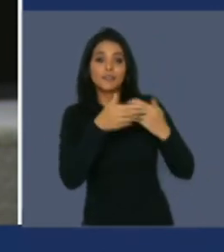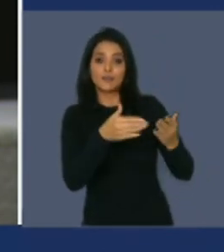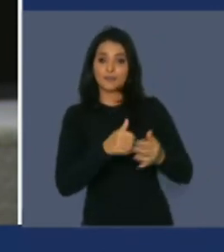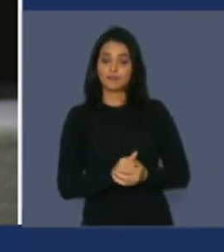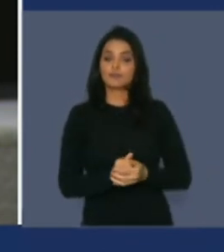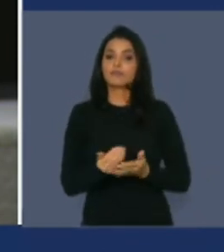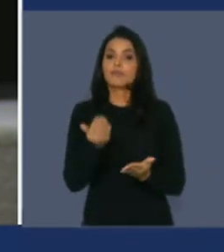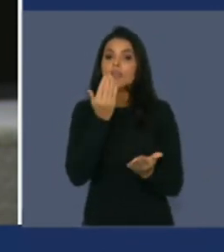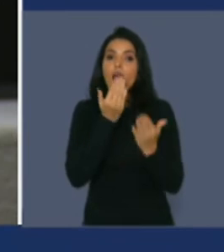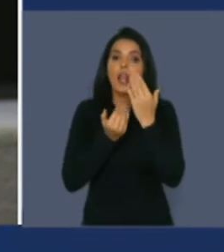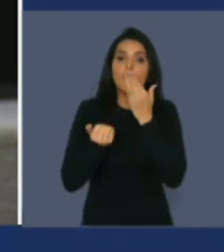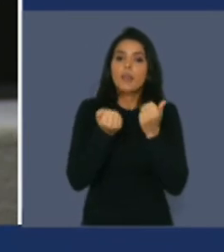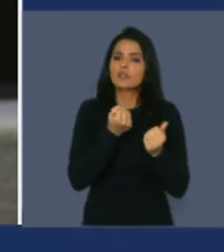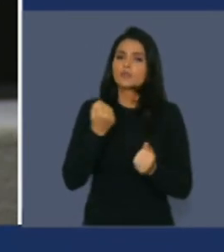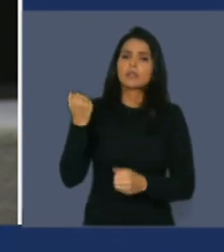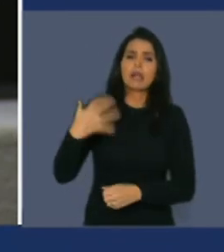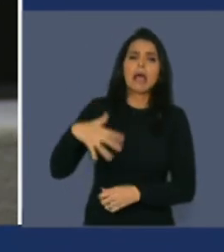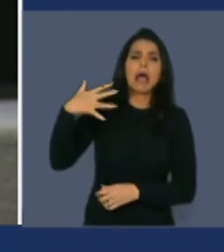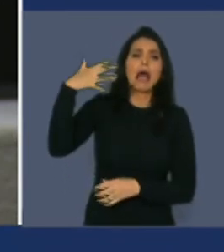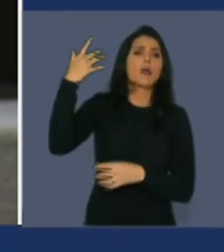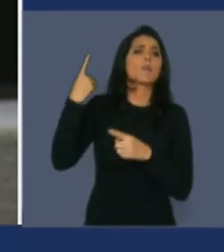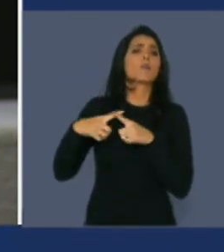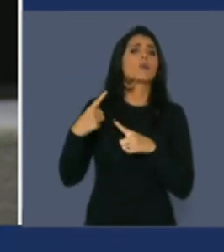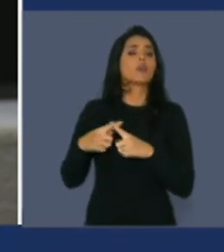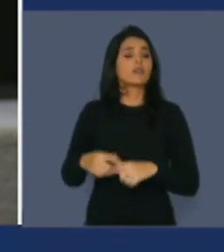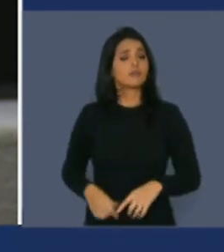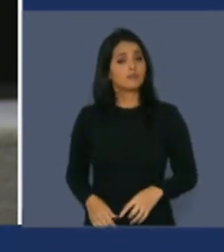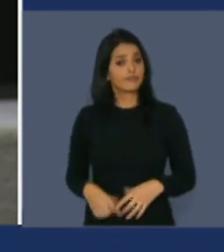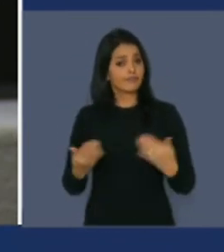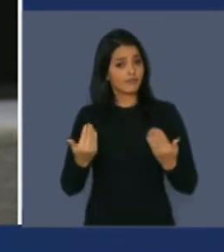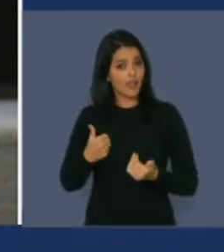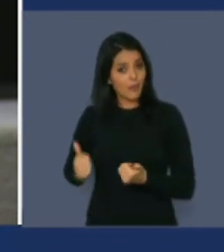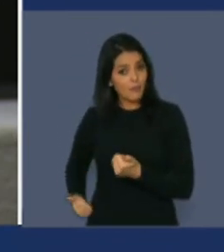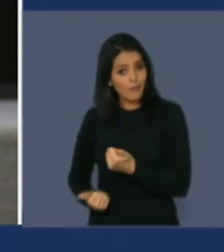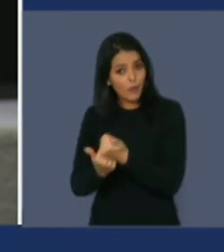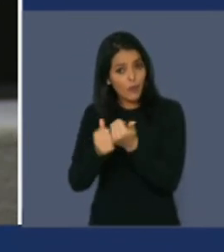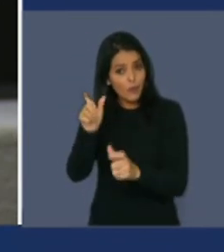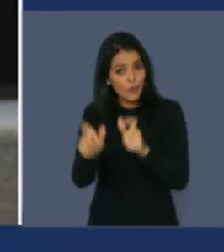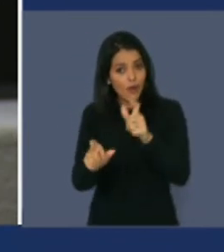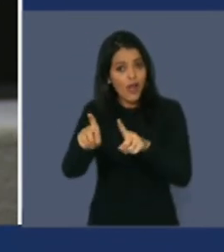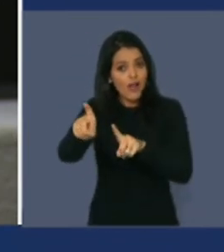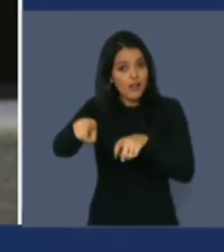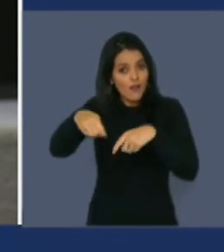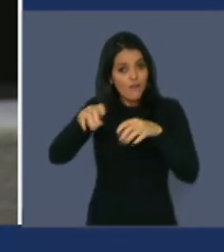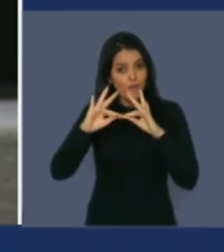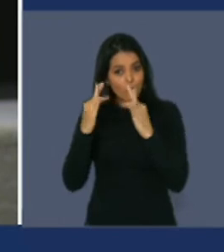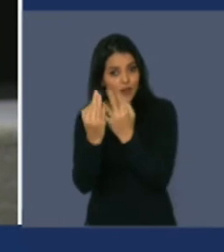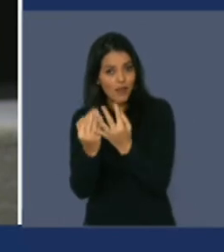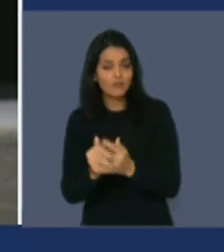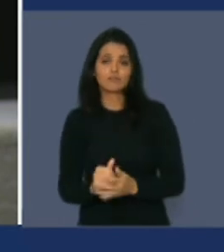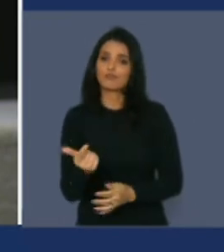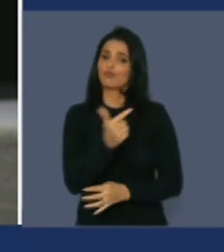ESTÃO SUBINDO? POR QUE NÓS NÃO SISTEMAS MAIS APOIO AO AGRICULTOR FAMILIAR, AGORA, SÓ QUEM PRODUZ SOJA QUE TEM APOIO... MUITOS AGRICULTORES